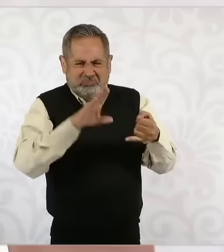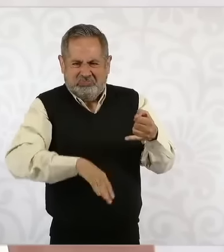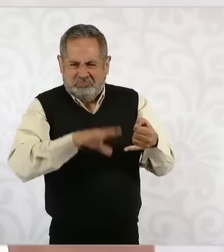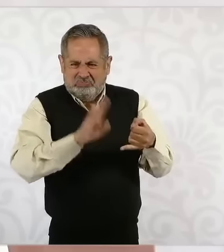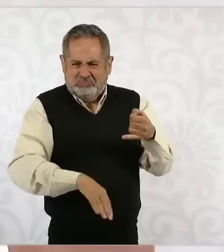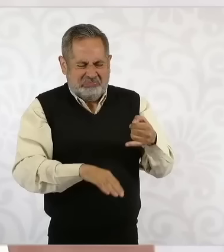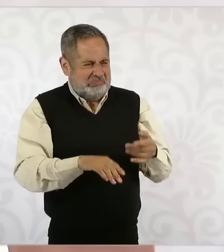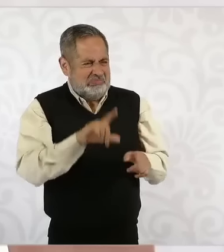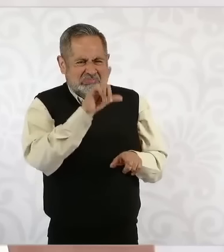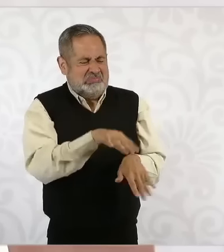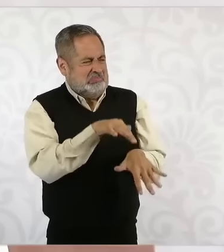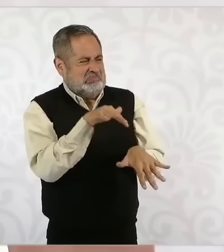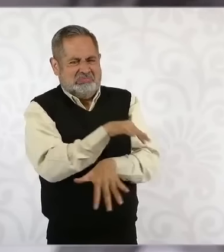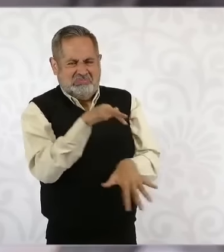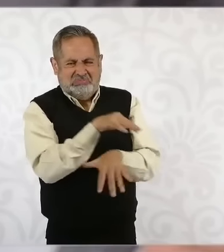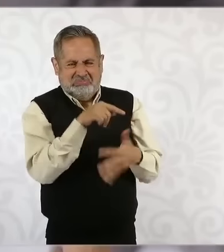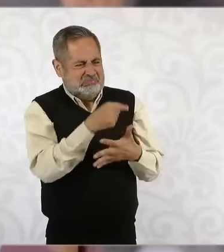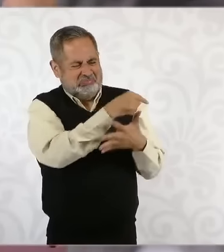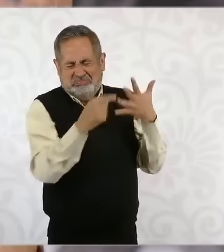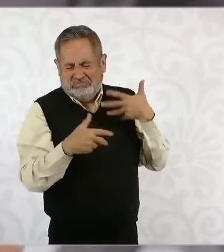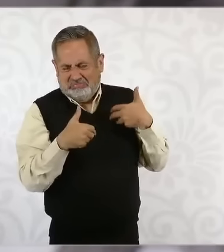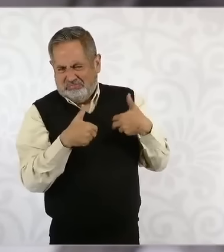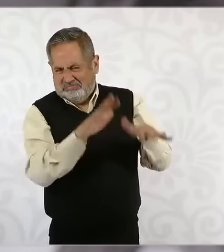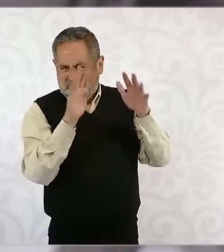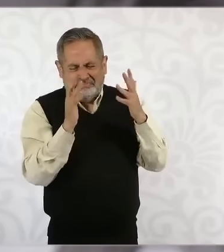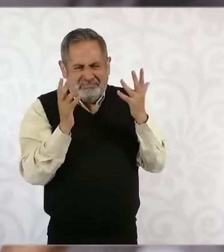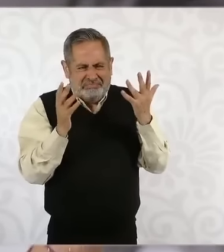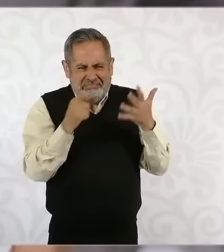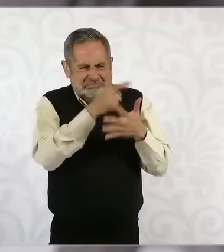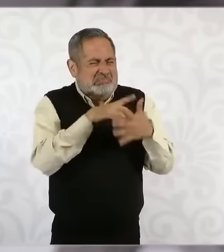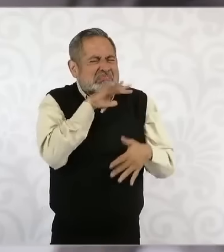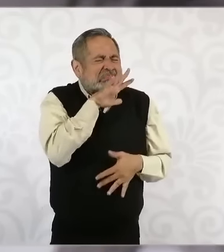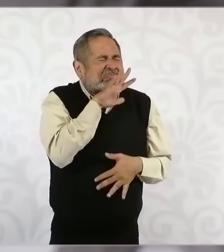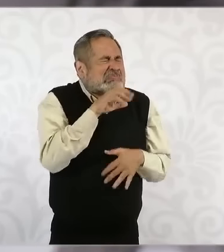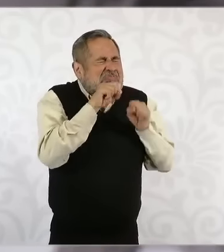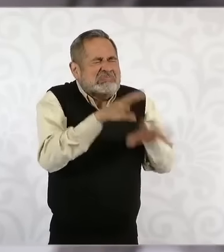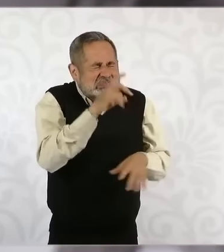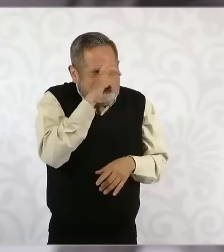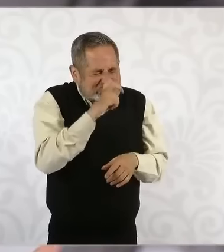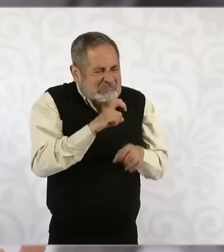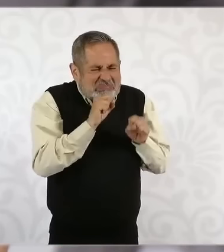vulgaridad, este, no sé, con podredumbre, pero además es